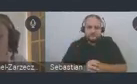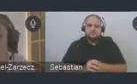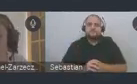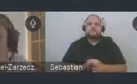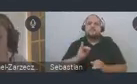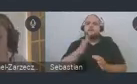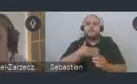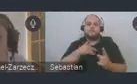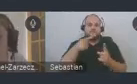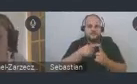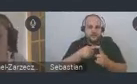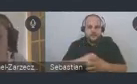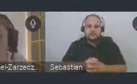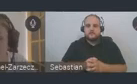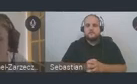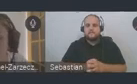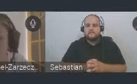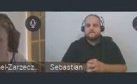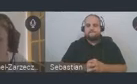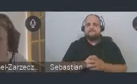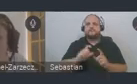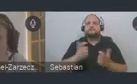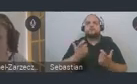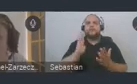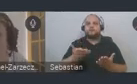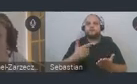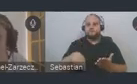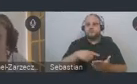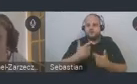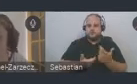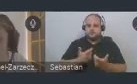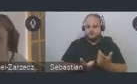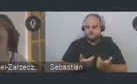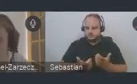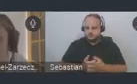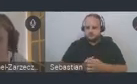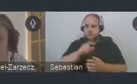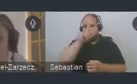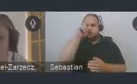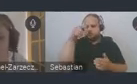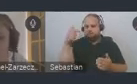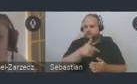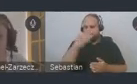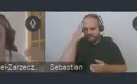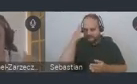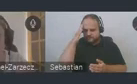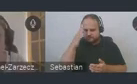co się na nim wydarzy, co nas czeka. Bo ludzie lubią wiedzieć, jak będzie po kolei przebiegał.